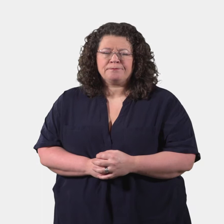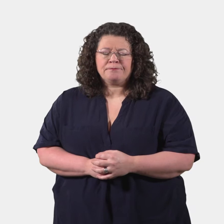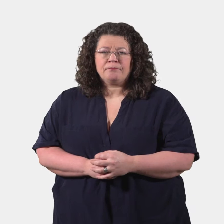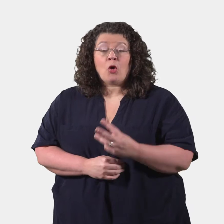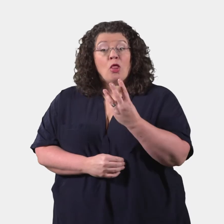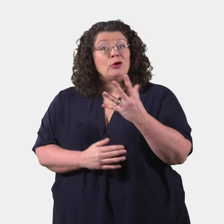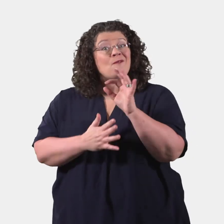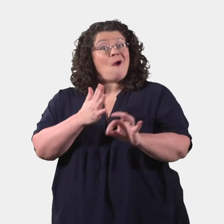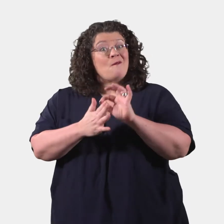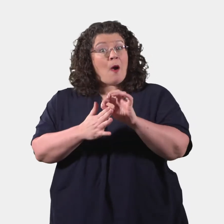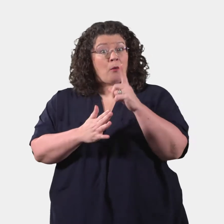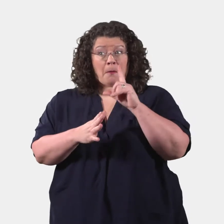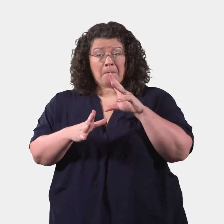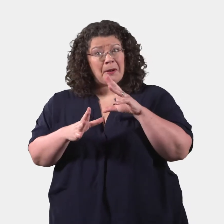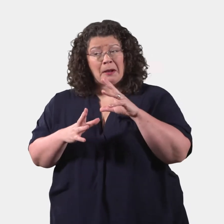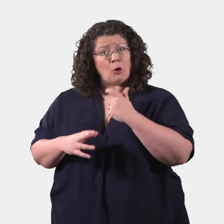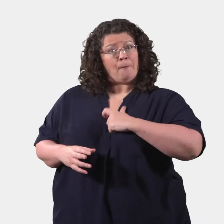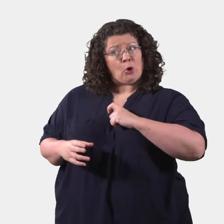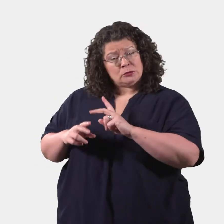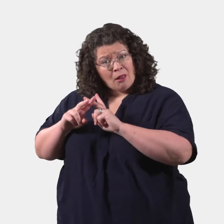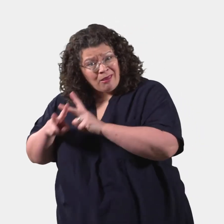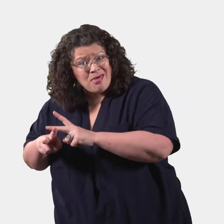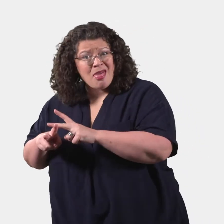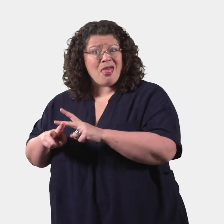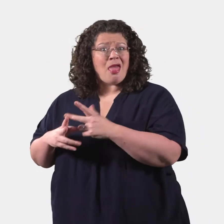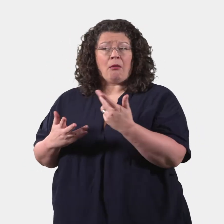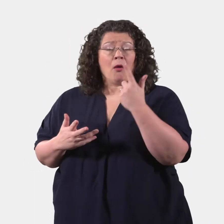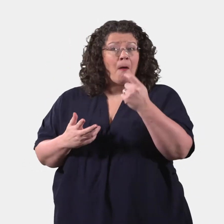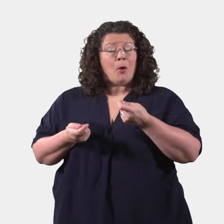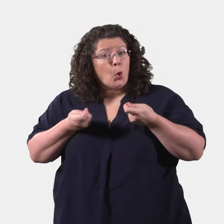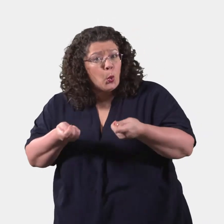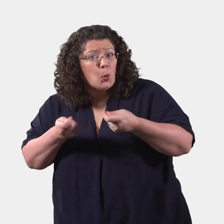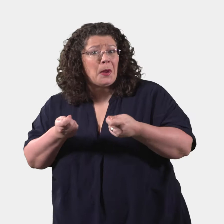Gallai'r 35 awr gael ei dreulio yn helpu'r person gyda gofal personol,